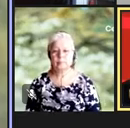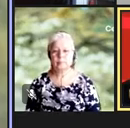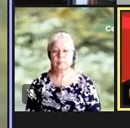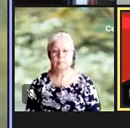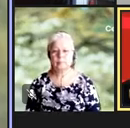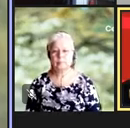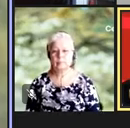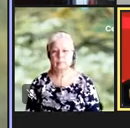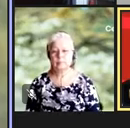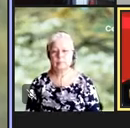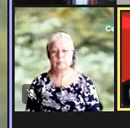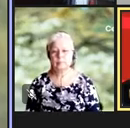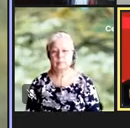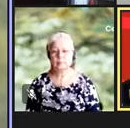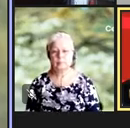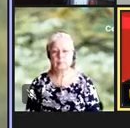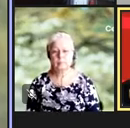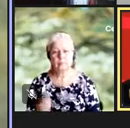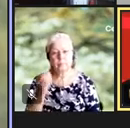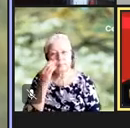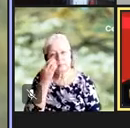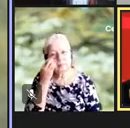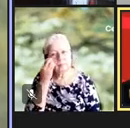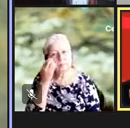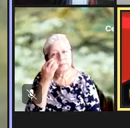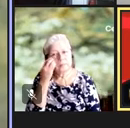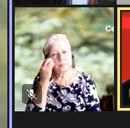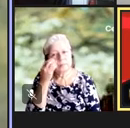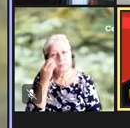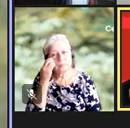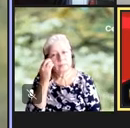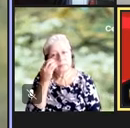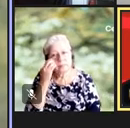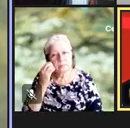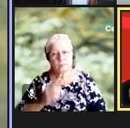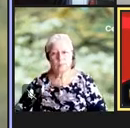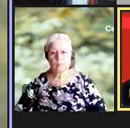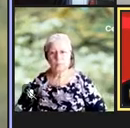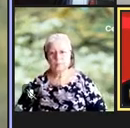Gå fram info Venom Det ser ut med lika lön för likvärdigt arbete för det